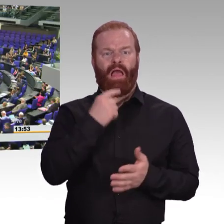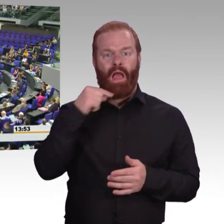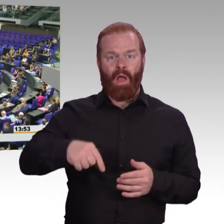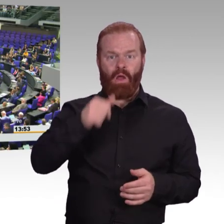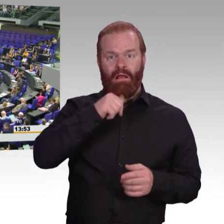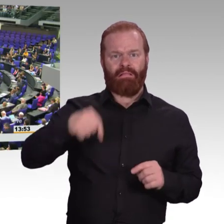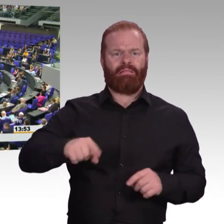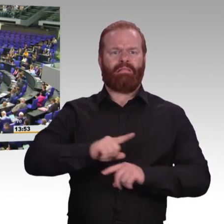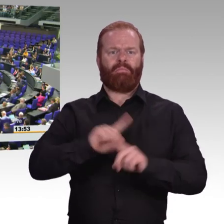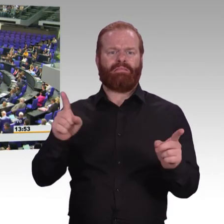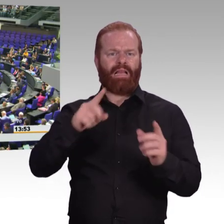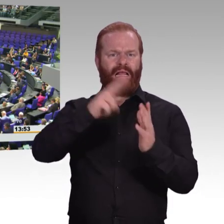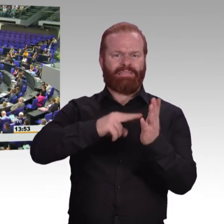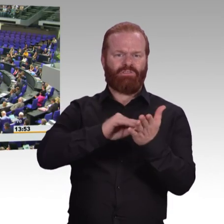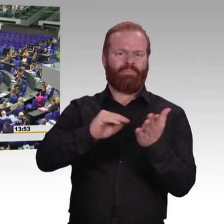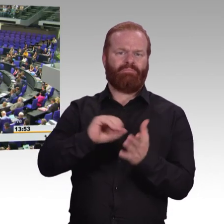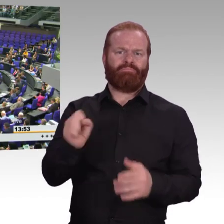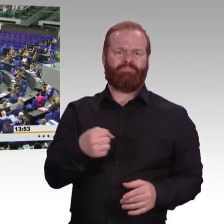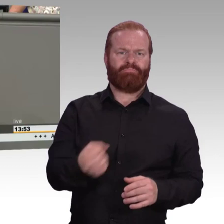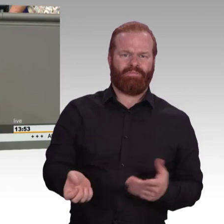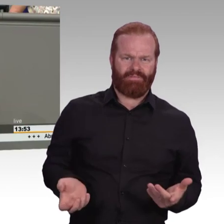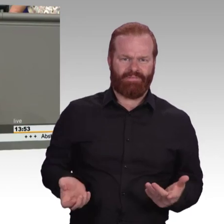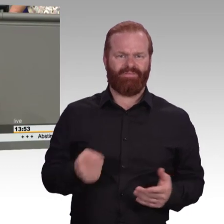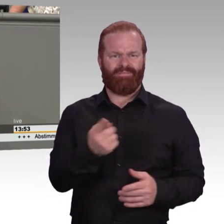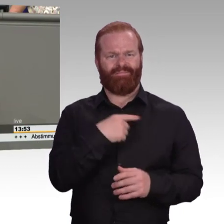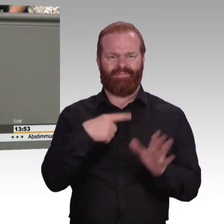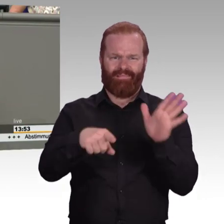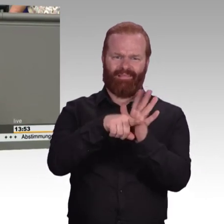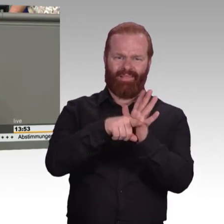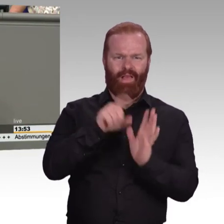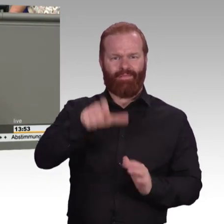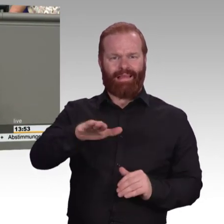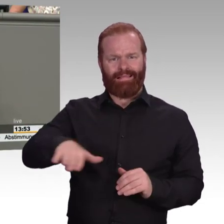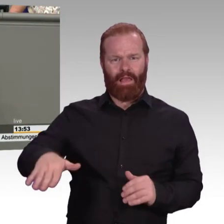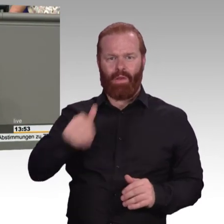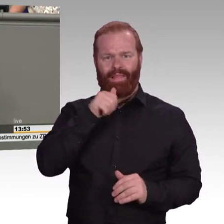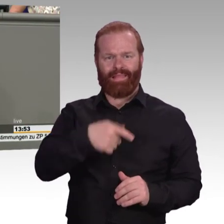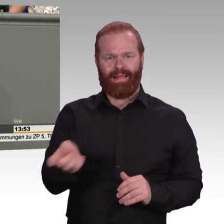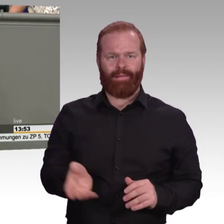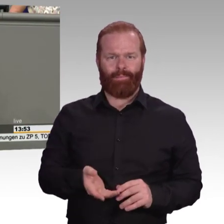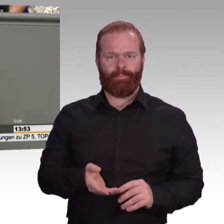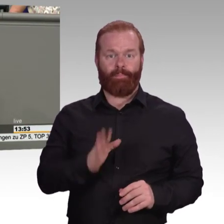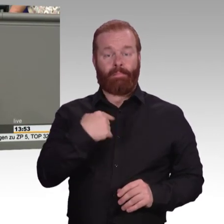Also als Mutter von drei kleinen Kindern, als jemand die Bildungsarbeit in Schulen mit jungen Ehrenamtlichen gemacht hat,